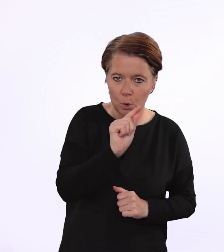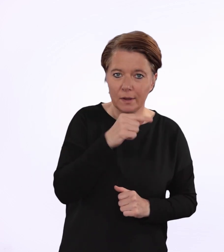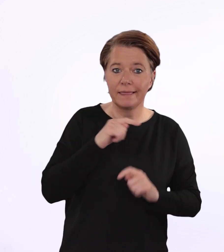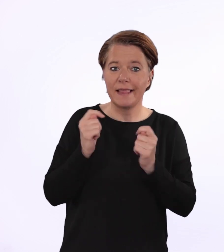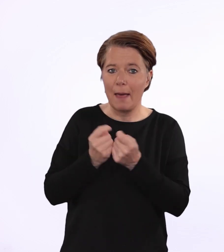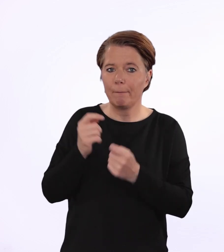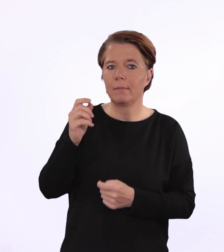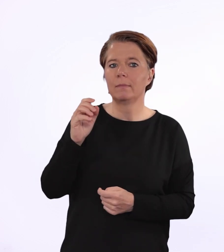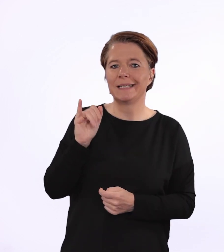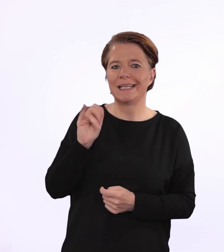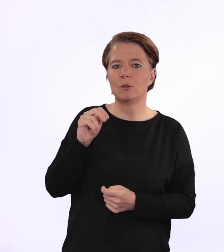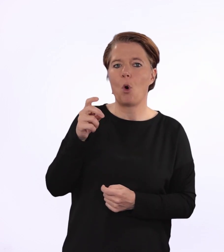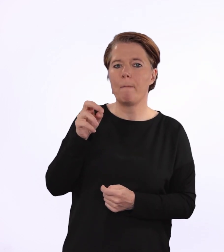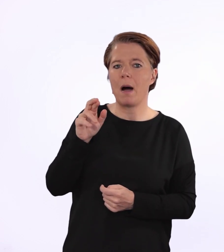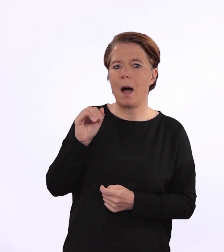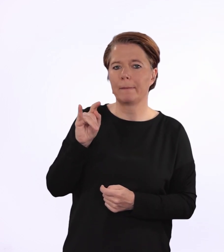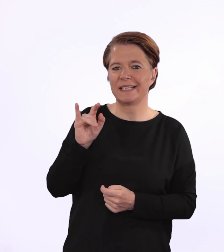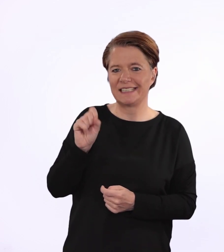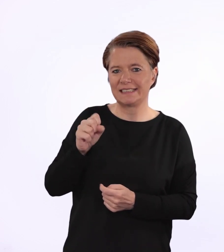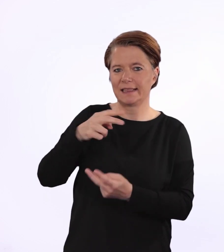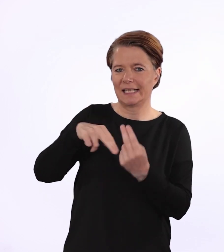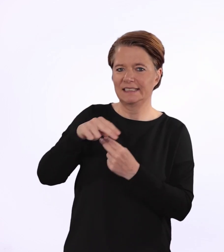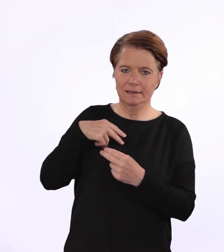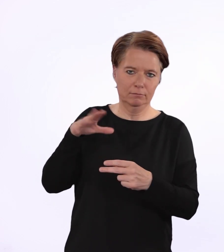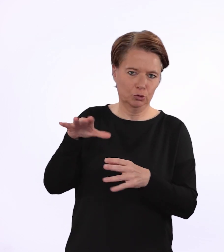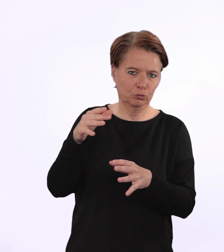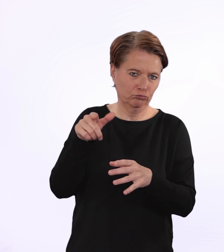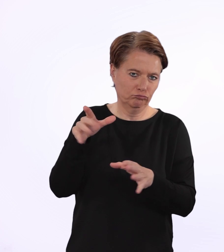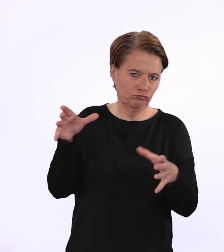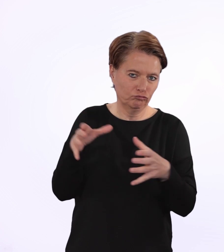in Hamburg mit dem Team von [in]operabilities tanzen, wo wir uns